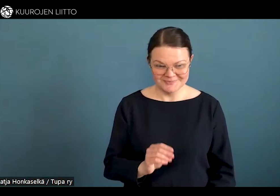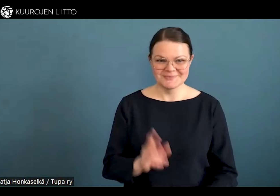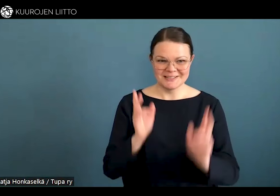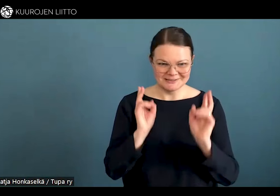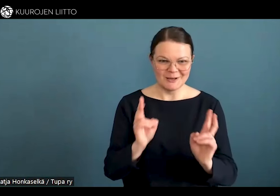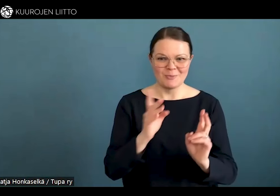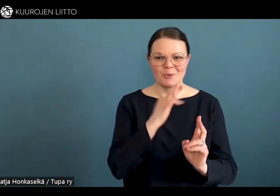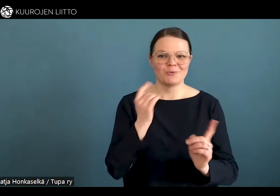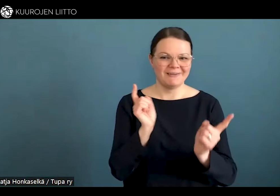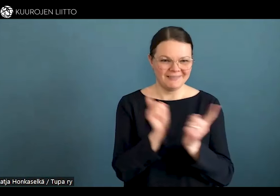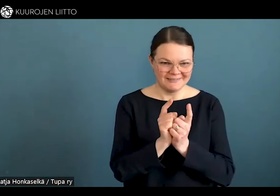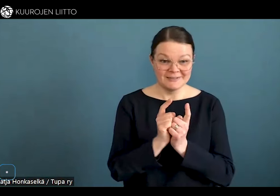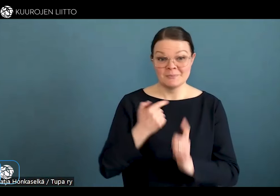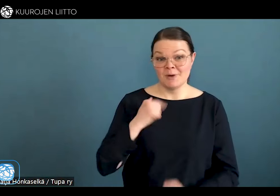Kuin myös.